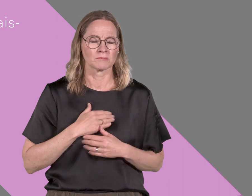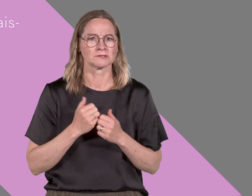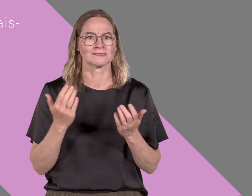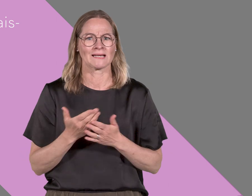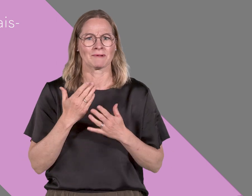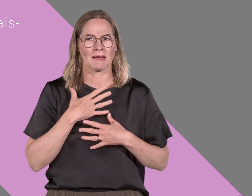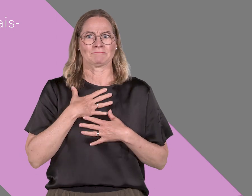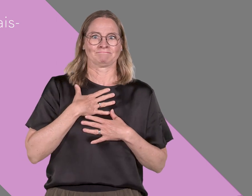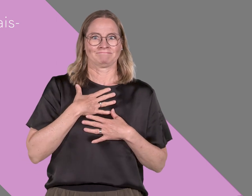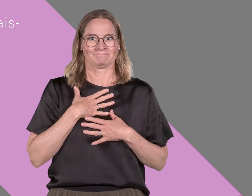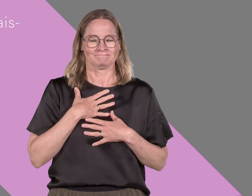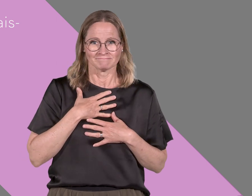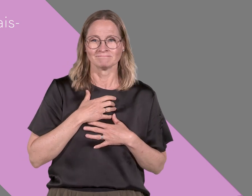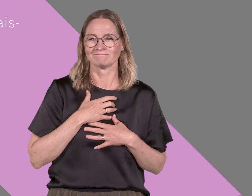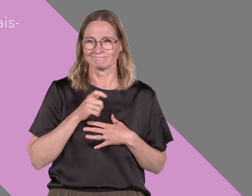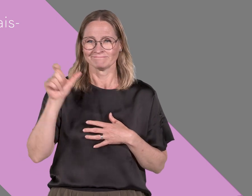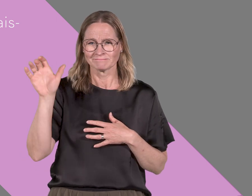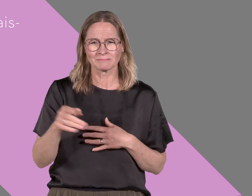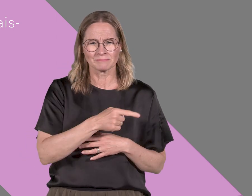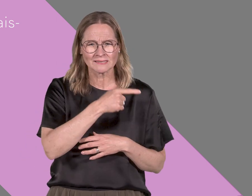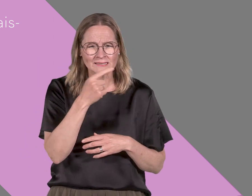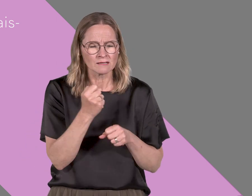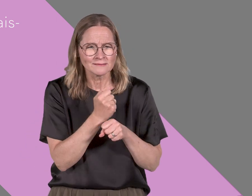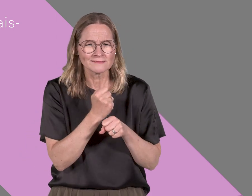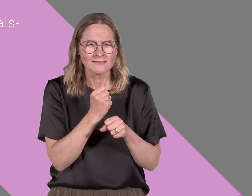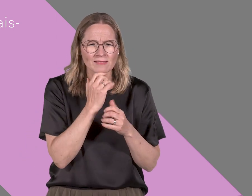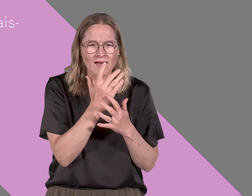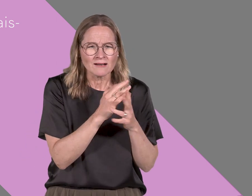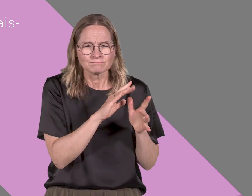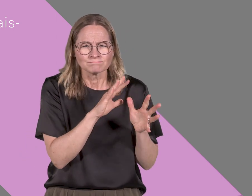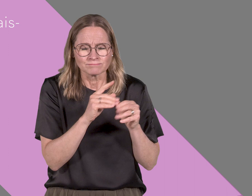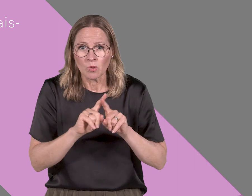mutta oli samalla hämmentynyt siitä, että hänen pitkään hautomansa tarina -